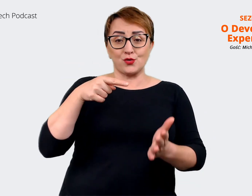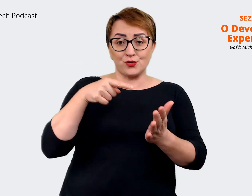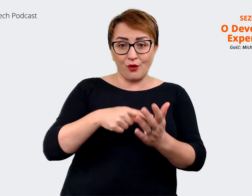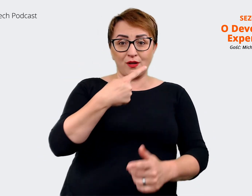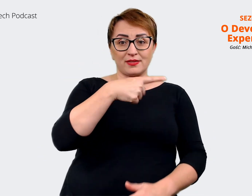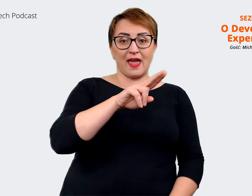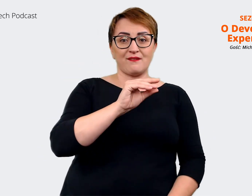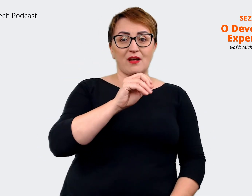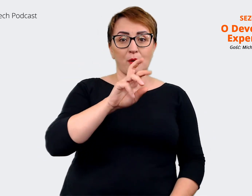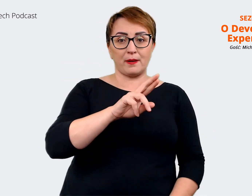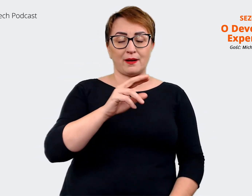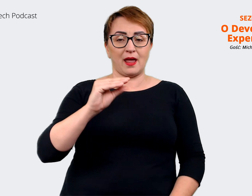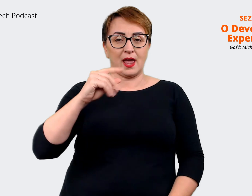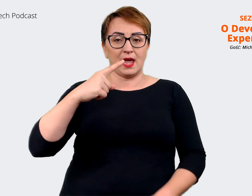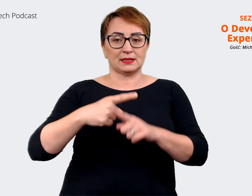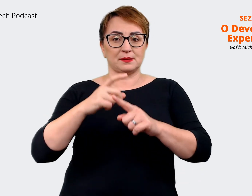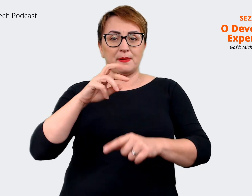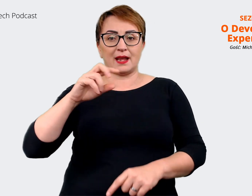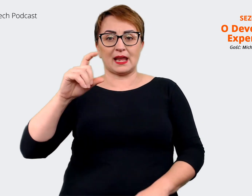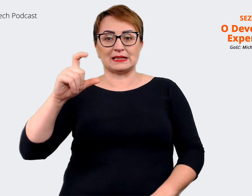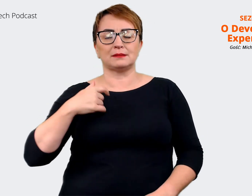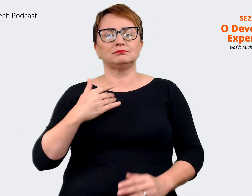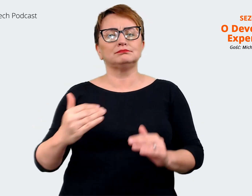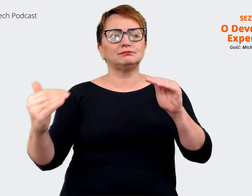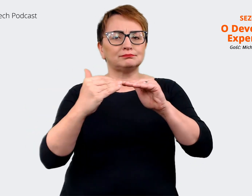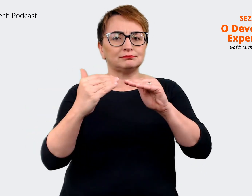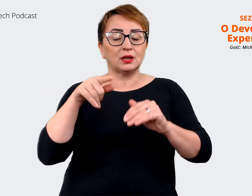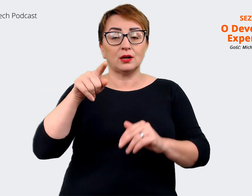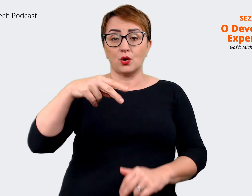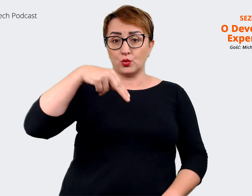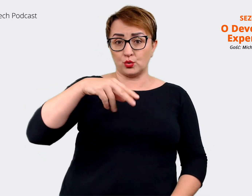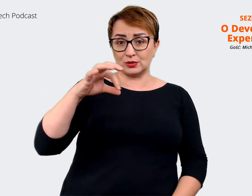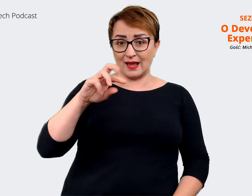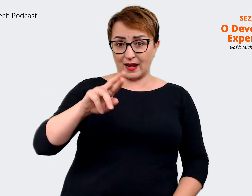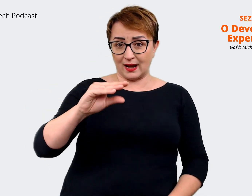jest właśnie to developer experience. Czyli może analogicznie trochę nawiązując do user experience,